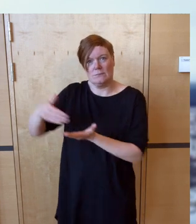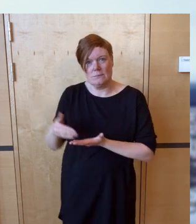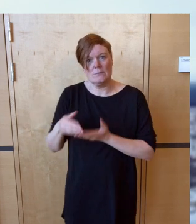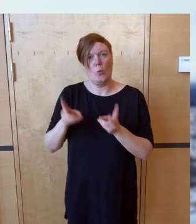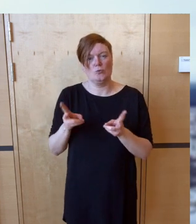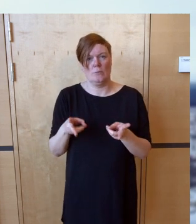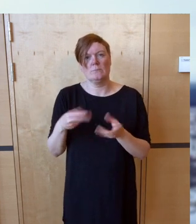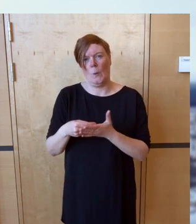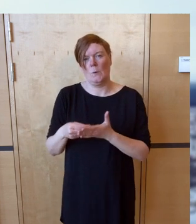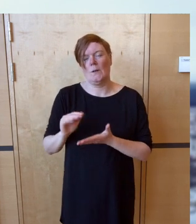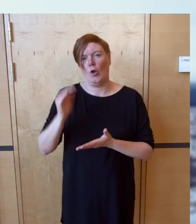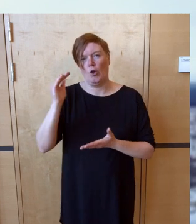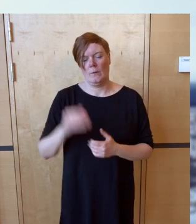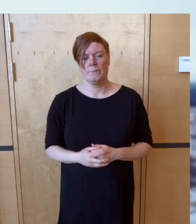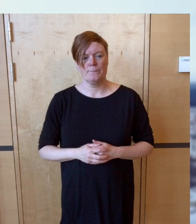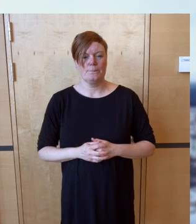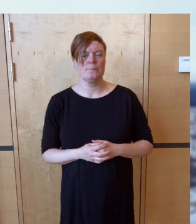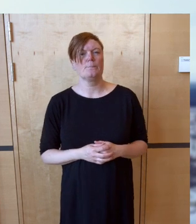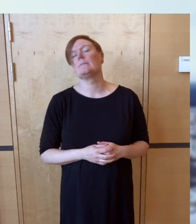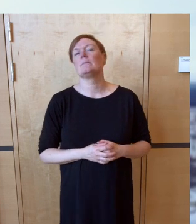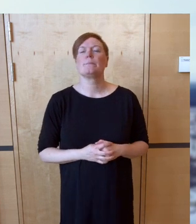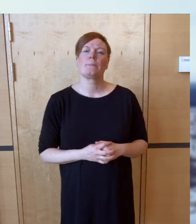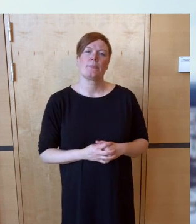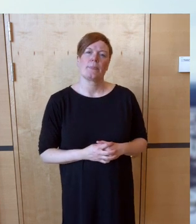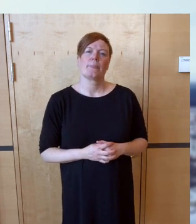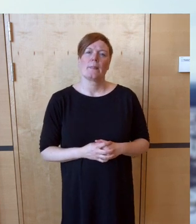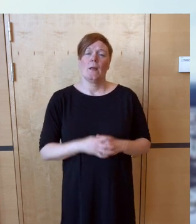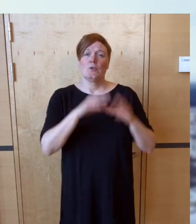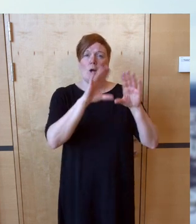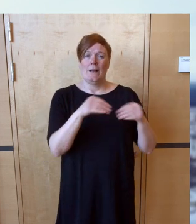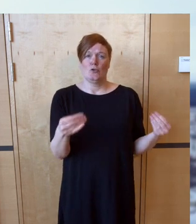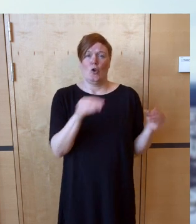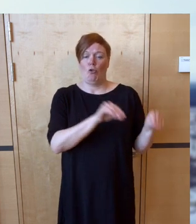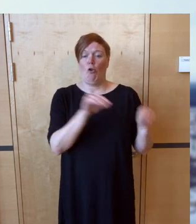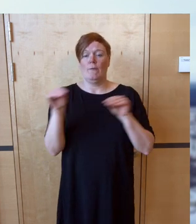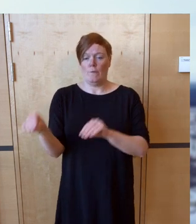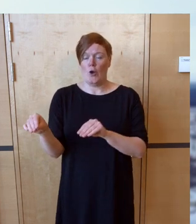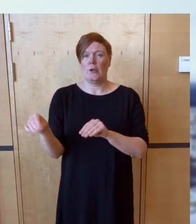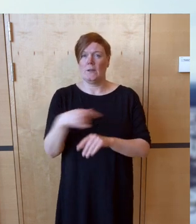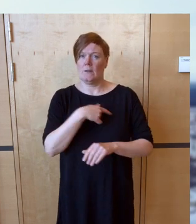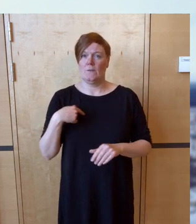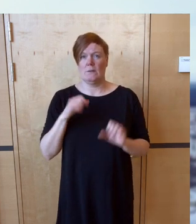Och då har vi också att ställning till förslaget till resultat överföring Och där har vi en huvudregel